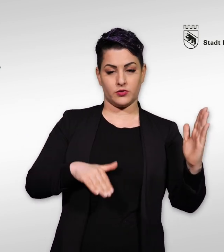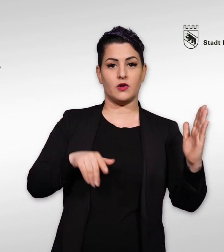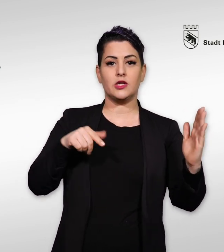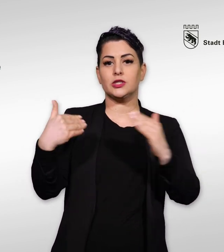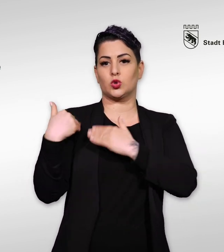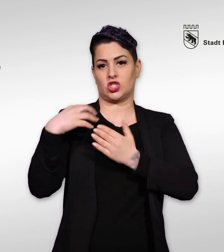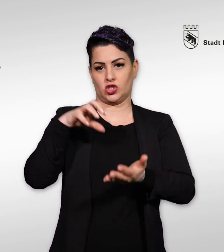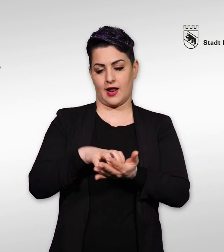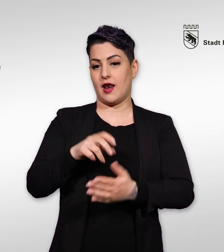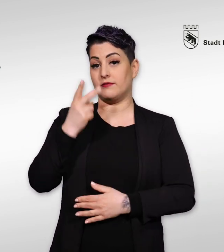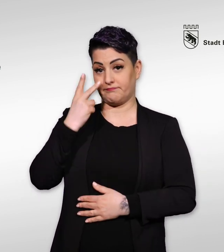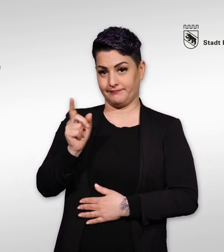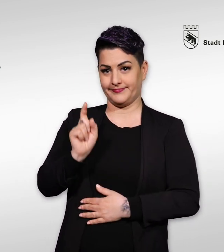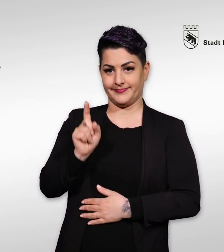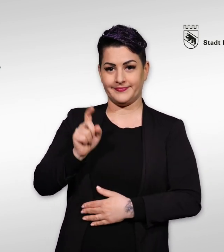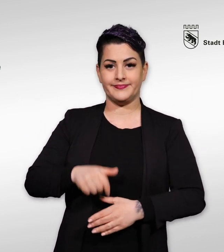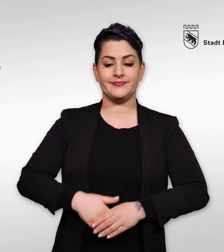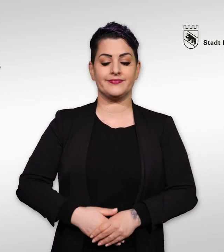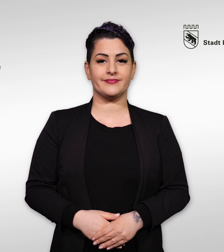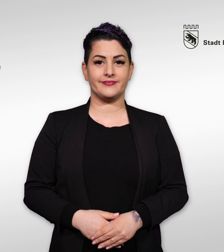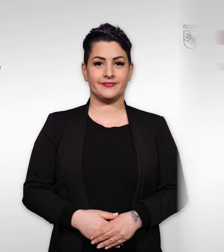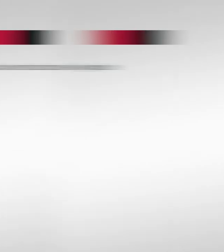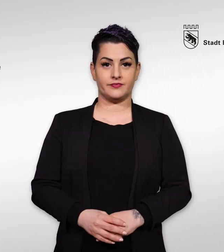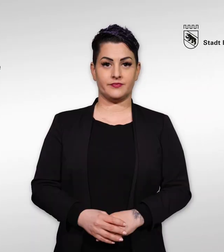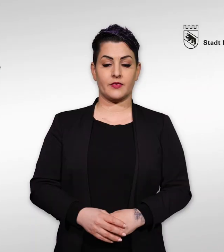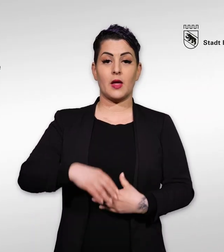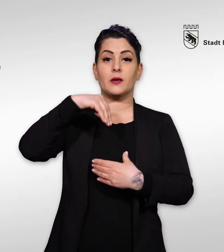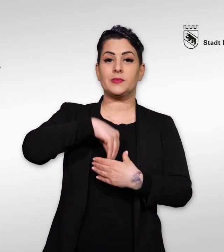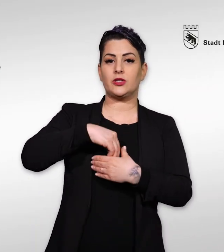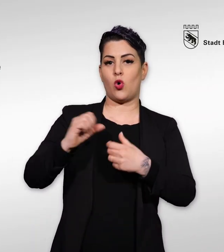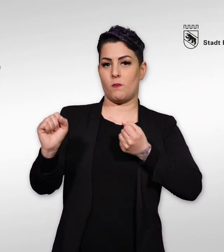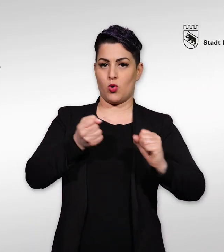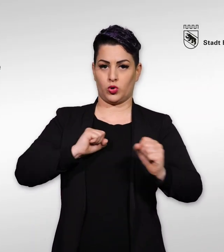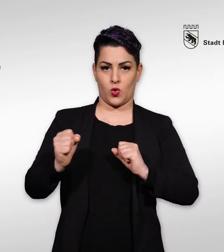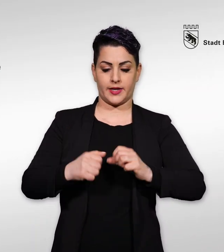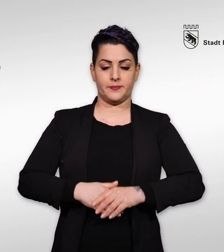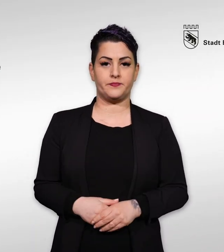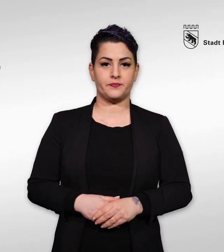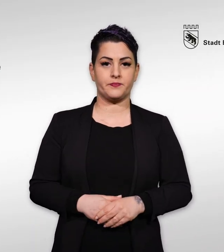neben oder unter diesen Videos. Psychomotorik